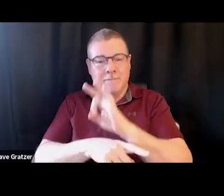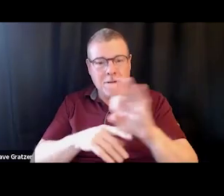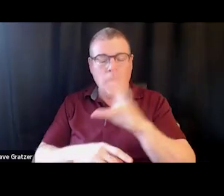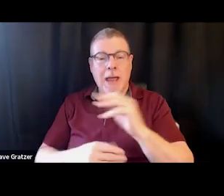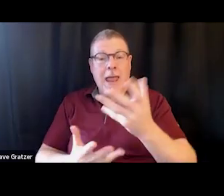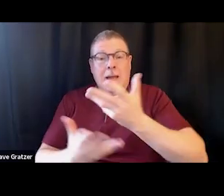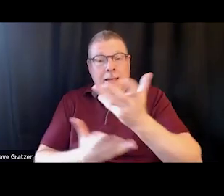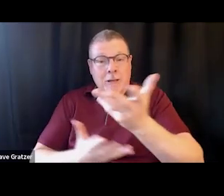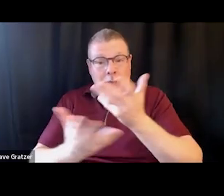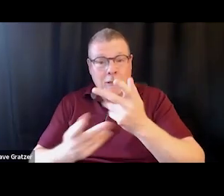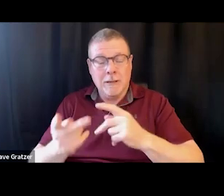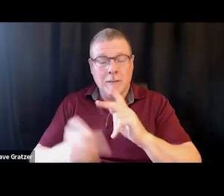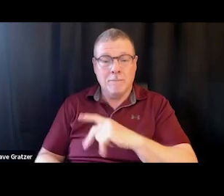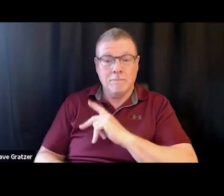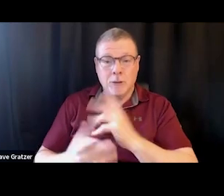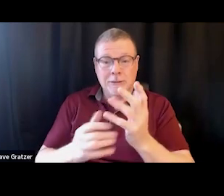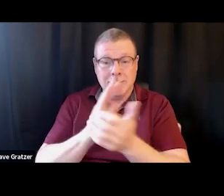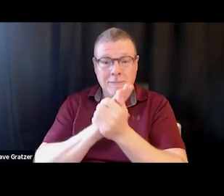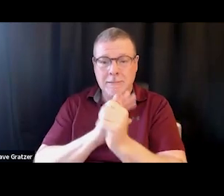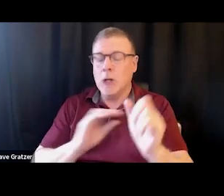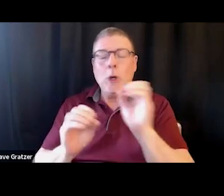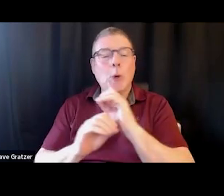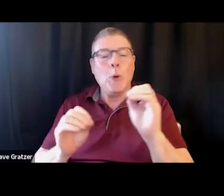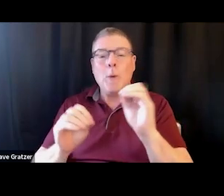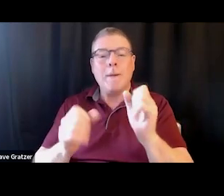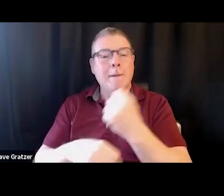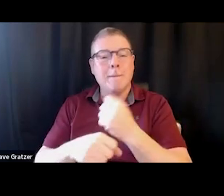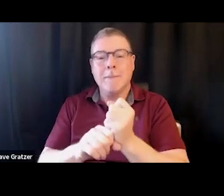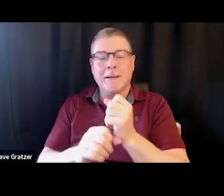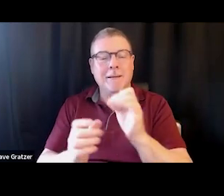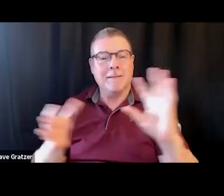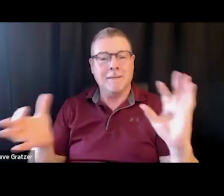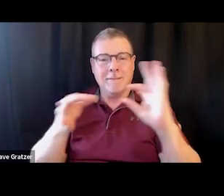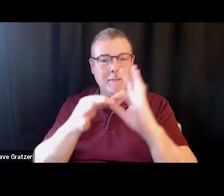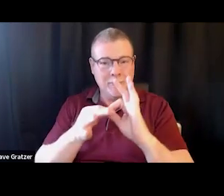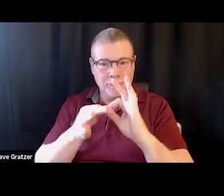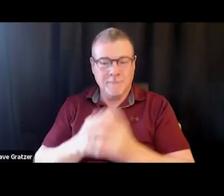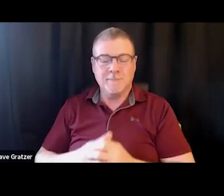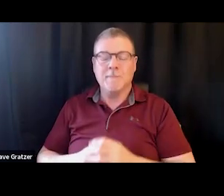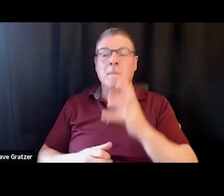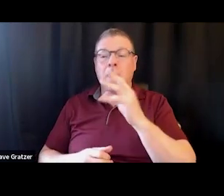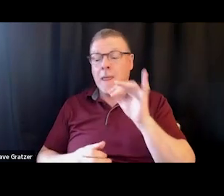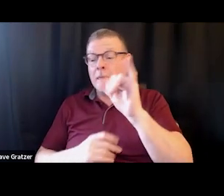que nadie hizo esa conexión, esencialmente. Y entonces, en ese caso, esos tipos de cosas no son documentadas,